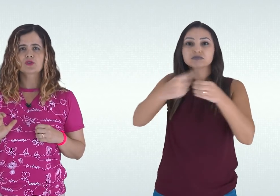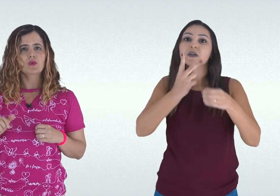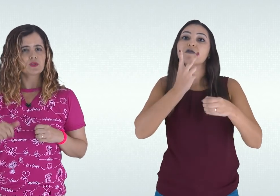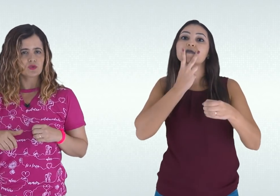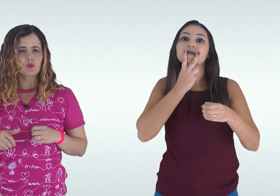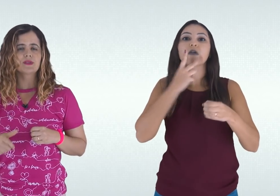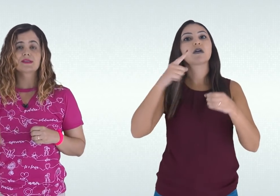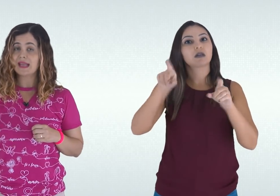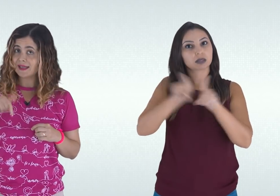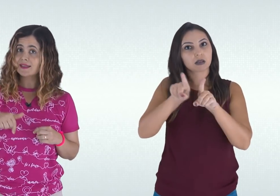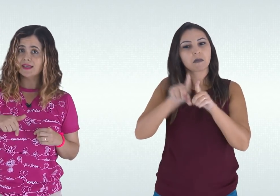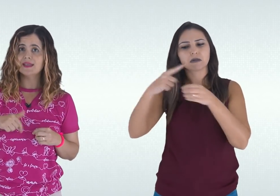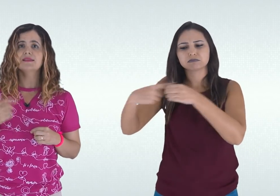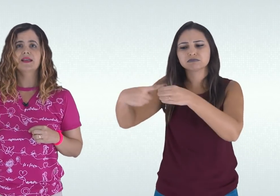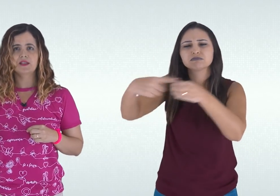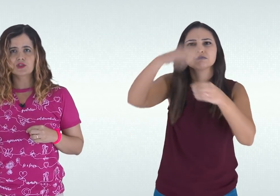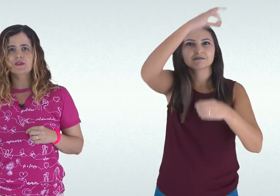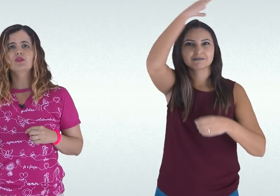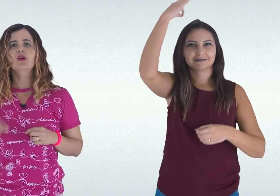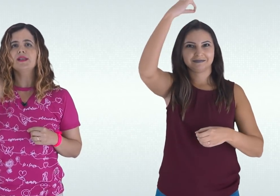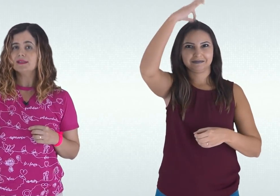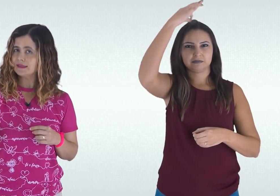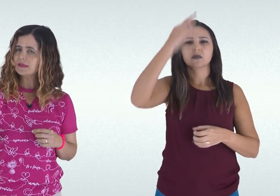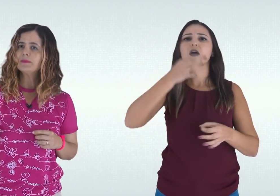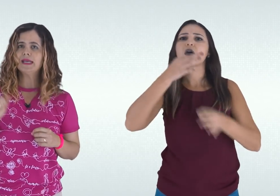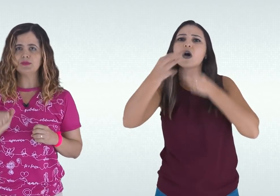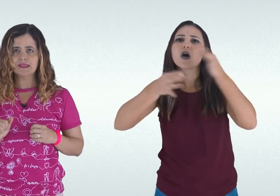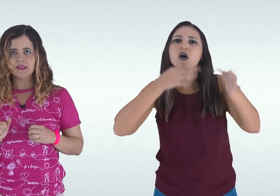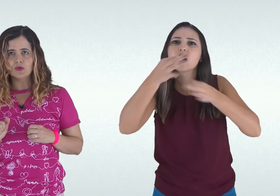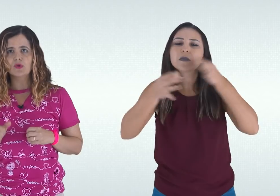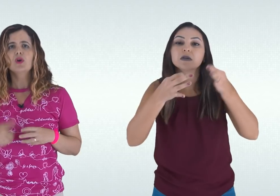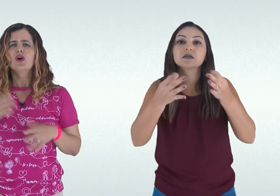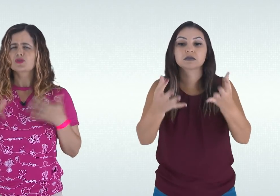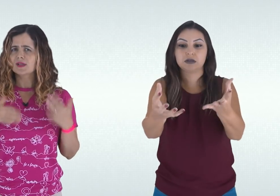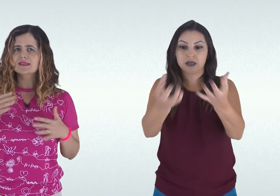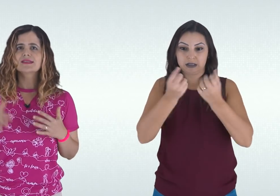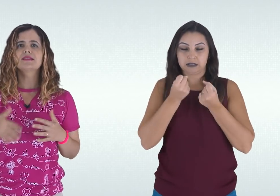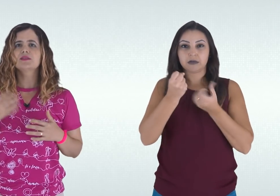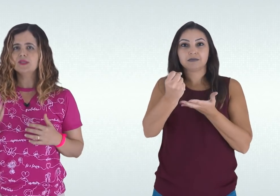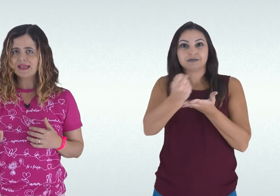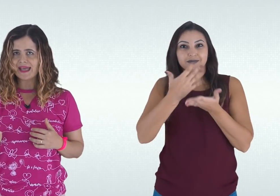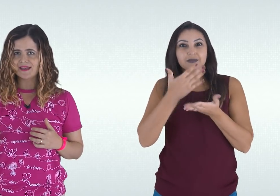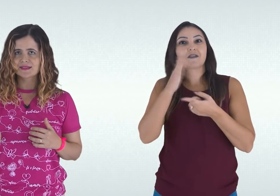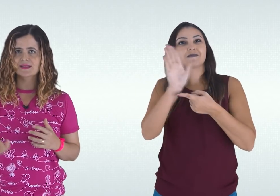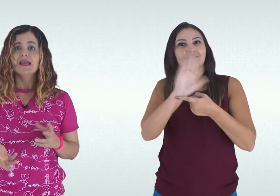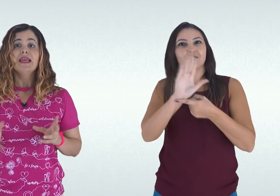surdas, aqui na Grande Vitória e também no interior, solicitando ideias e